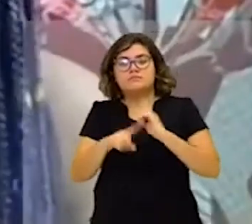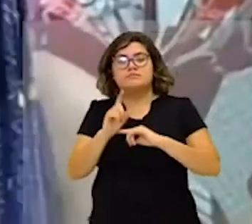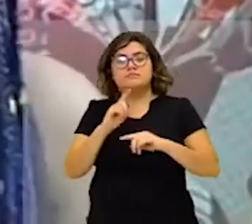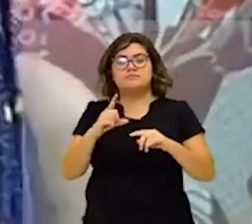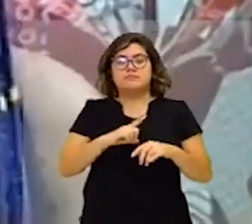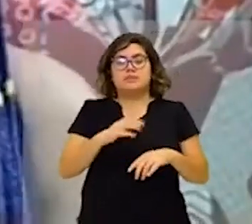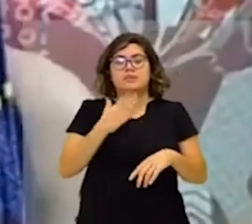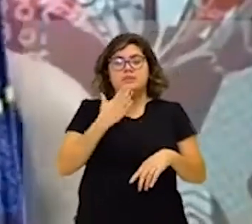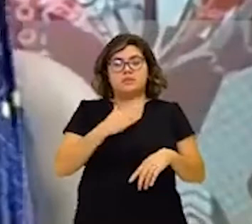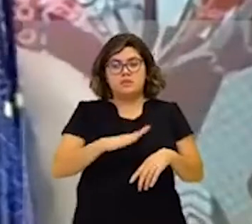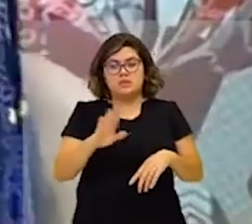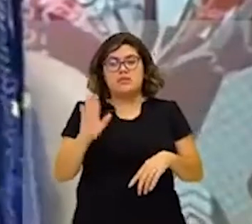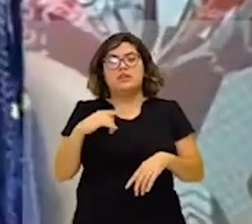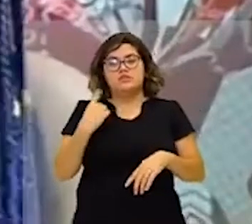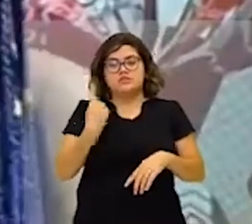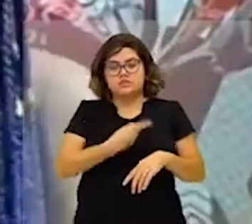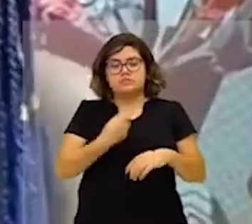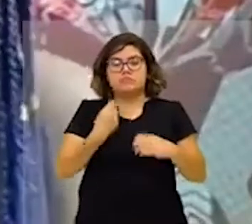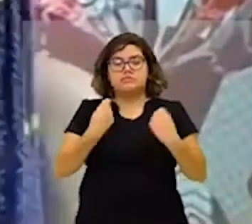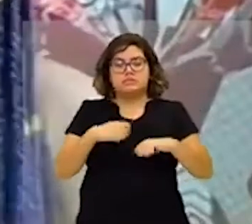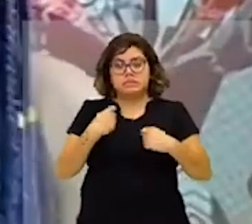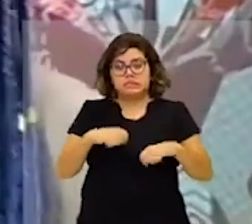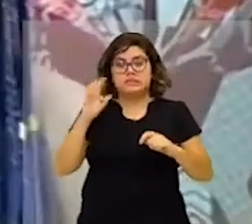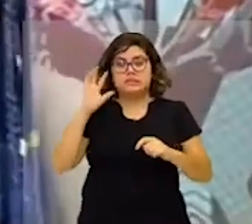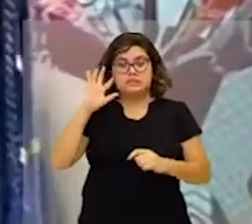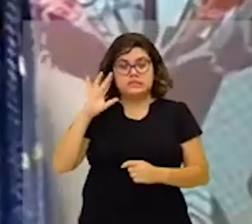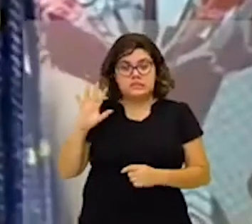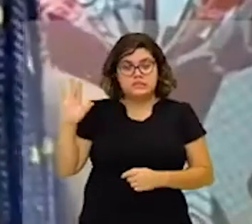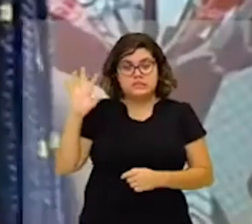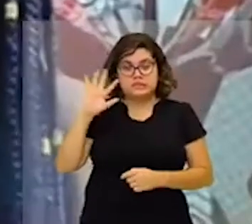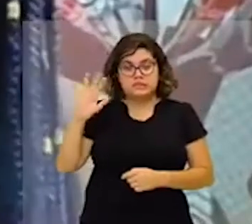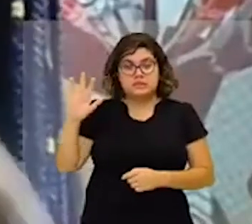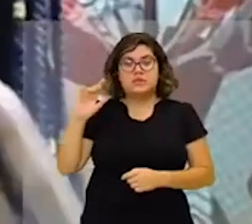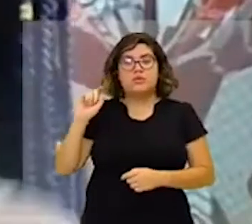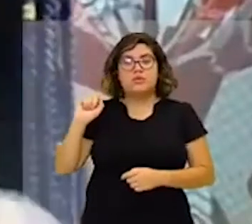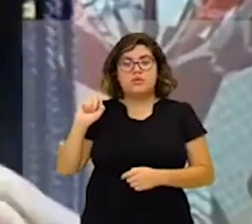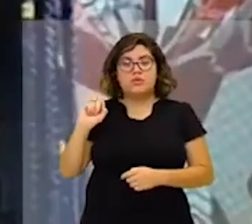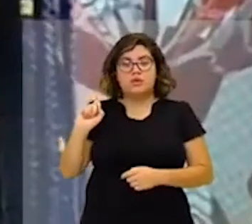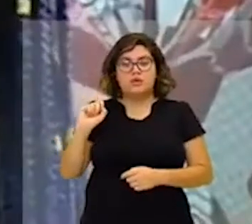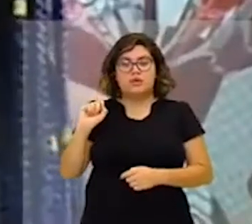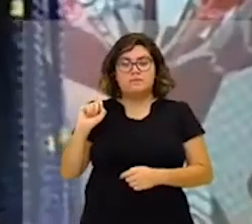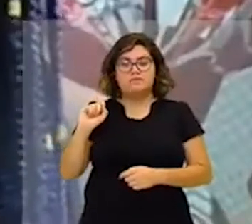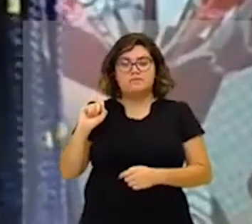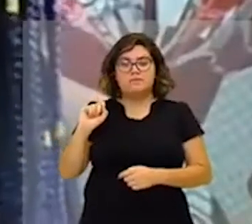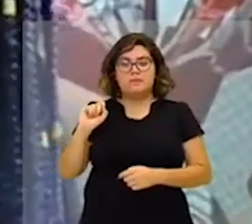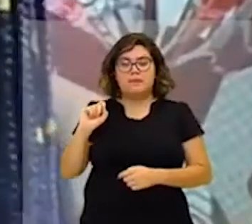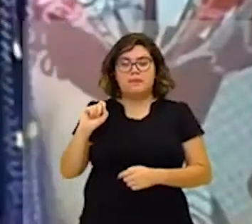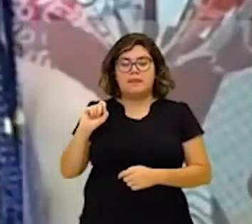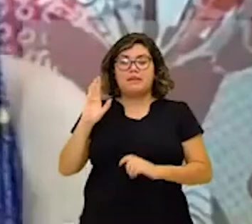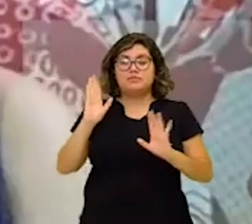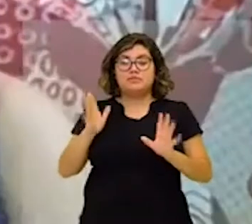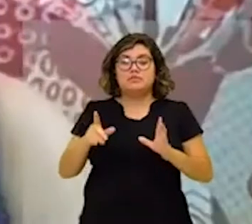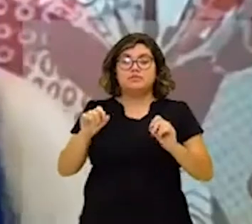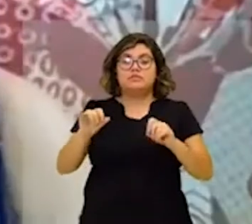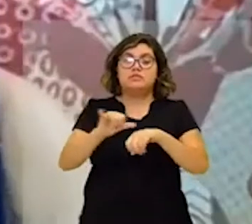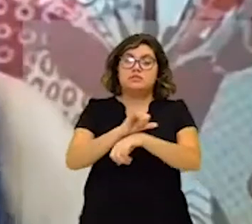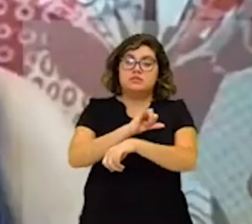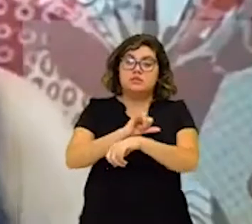coletivas nós precisamos levar em consideração que é já é uma estratégias para se burlar esse